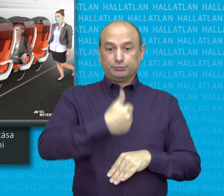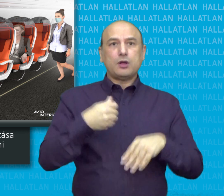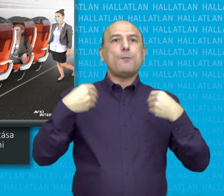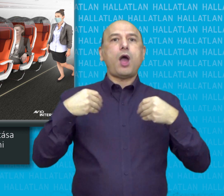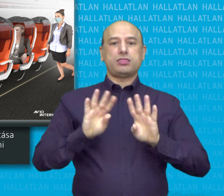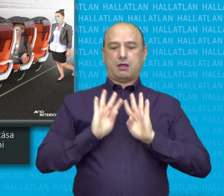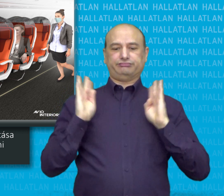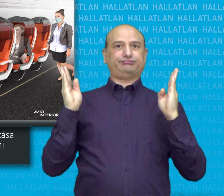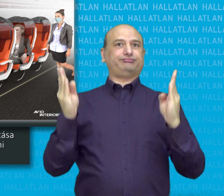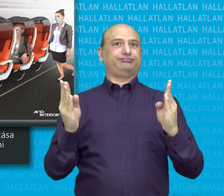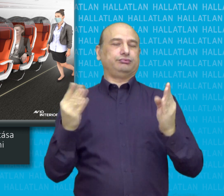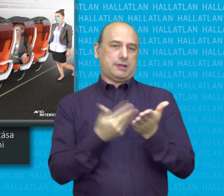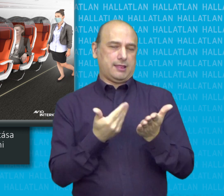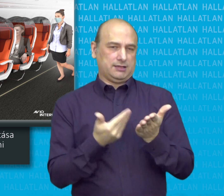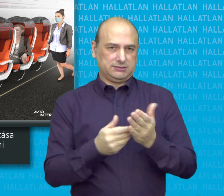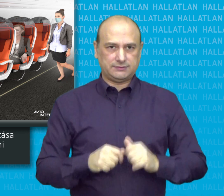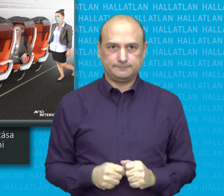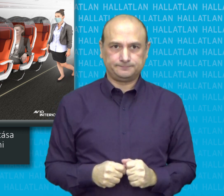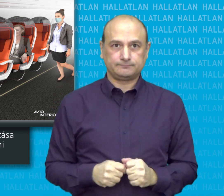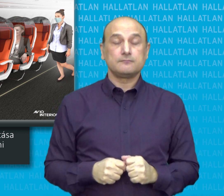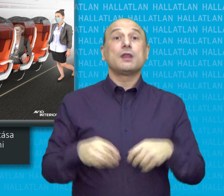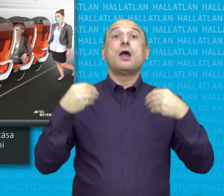amely minden egyes székre rászerelhető, és védi az utasok privát zónáját.